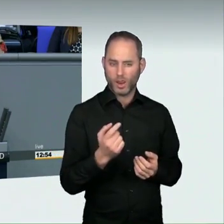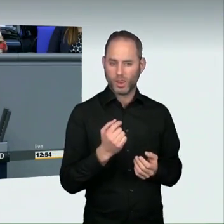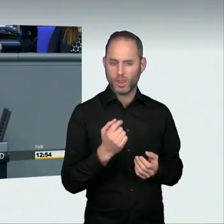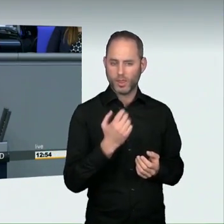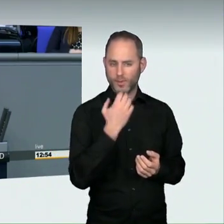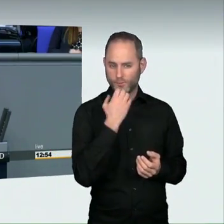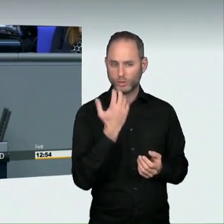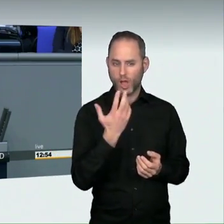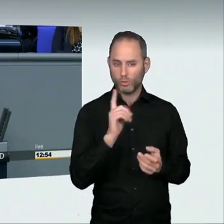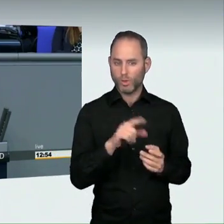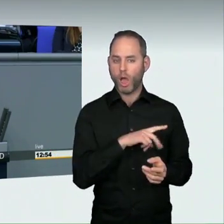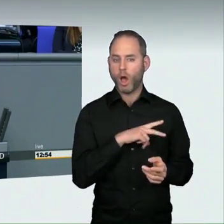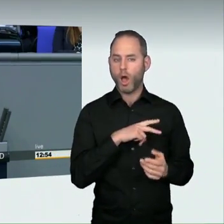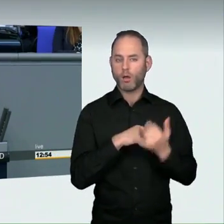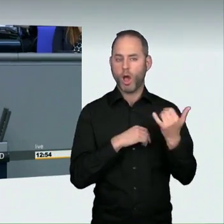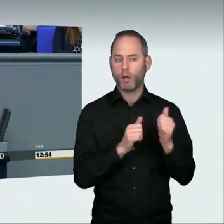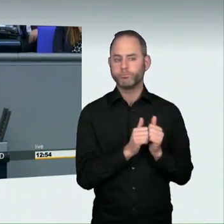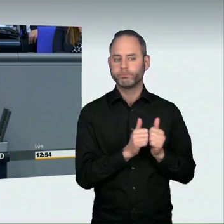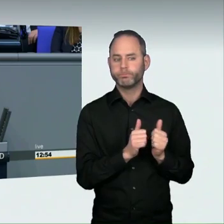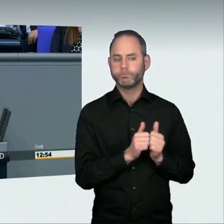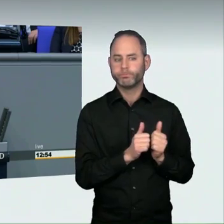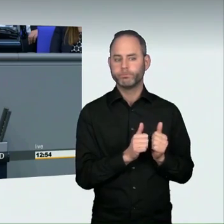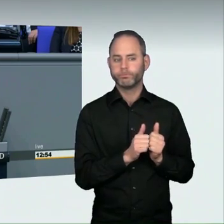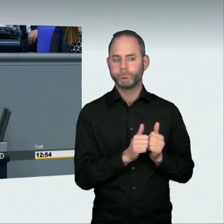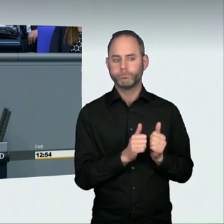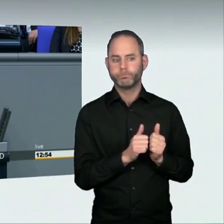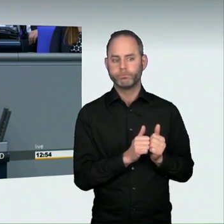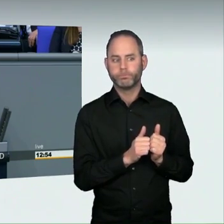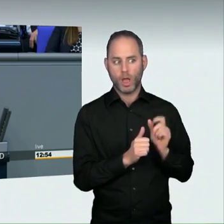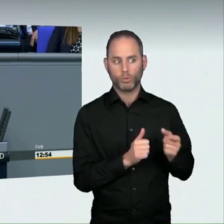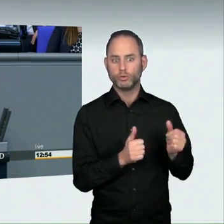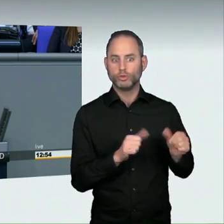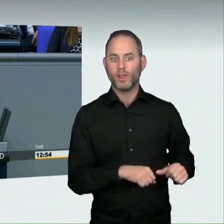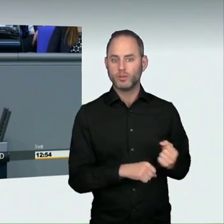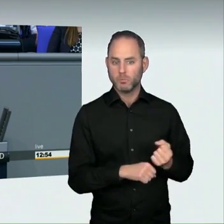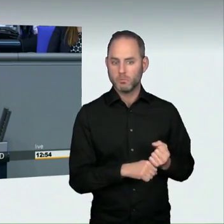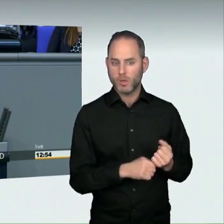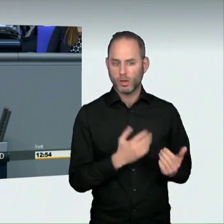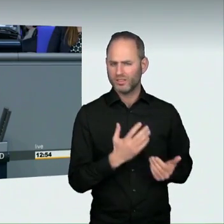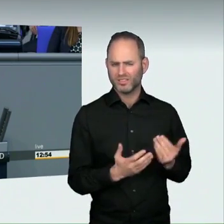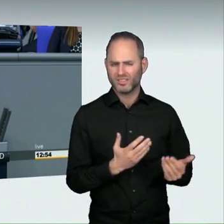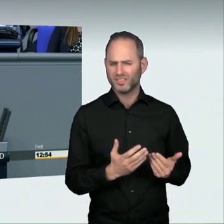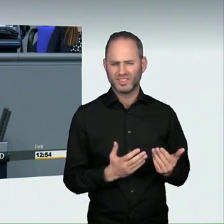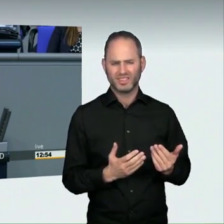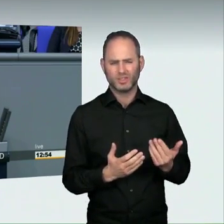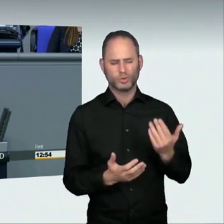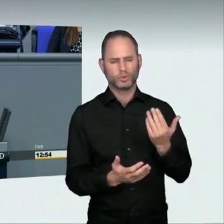mit seinem Partner gelebt hat. Das ist ein rückwärtsgewandtes Gesellschaftsbild, und das sollte nicht Gesetz werden. (Applaus) (Zwischenrufe)